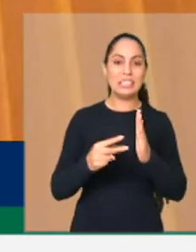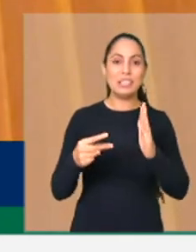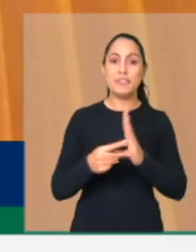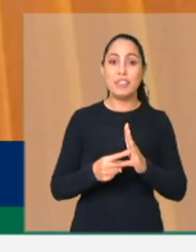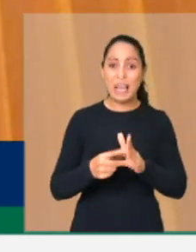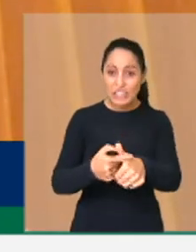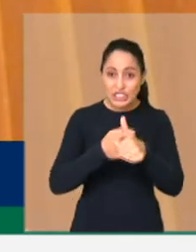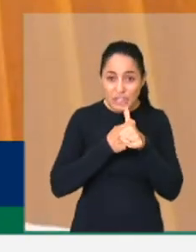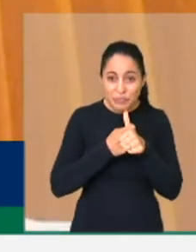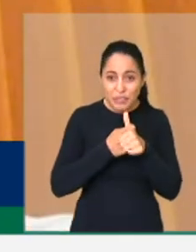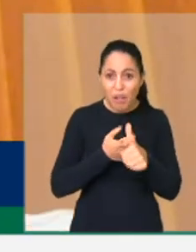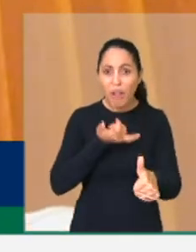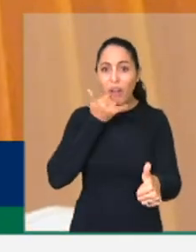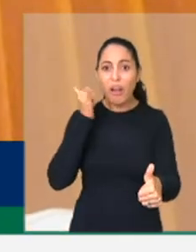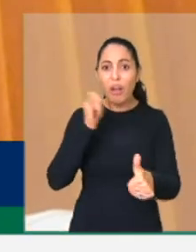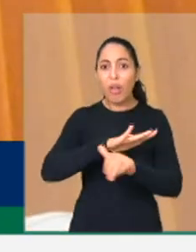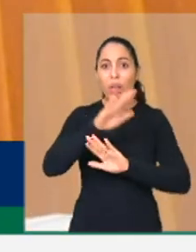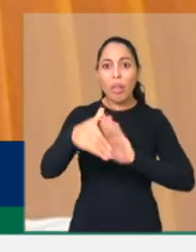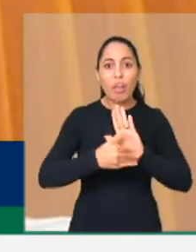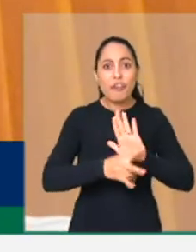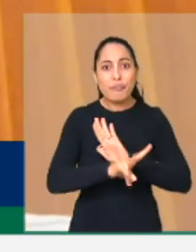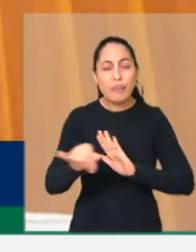PAGARAM OS COMPROMISSOS QUE TINHAM. FALTA DINHEIRO PARA O BRASIL ENFRENTAR O